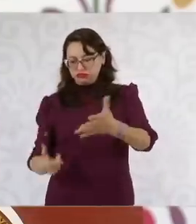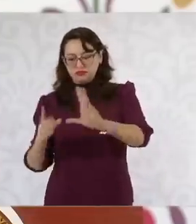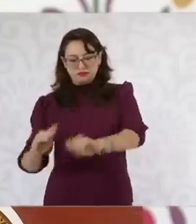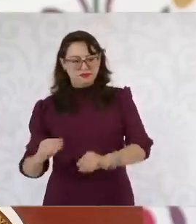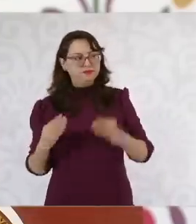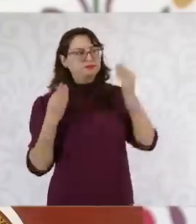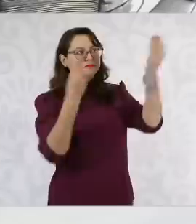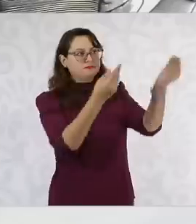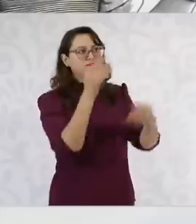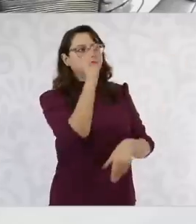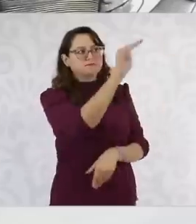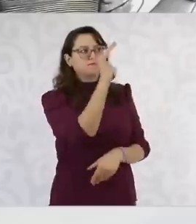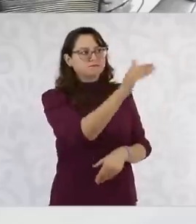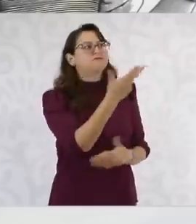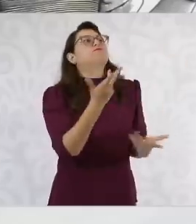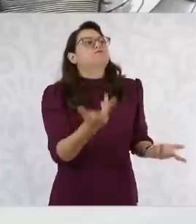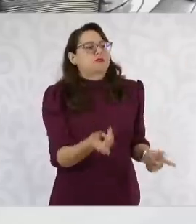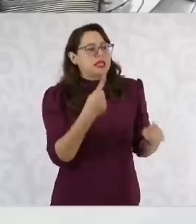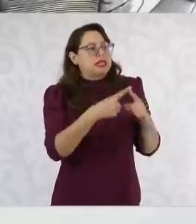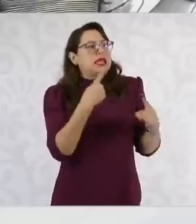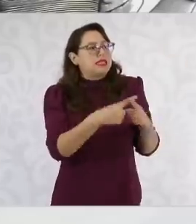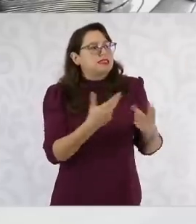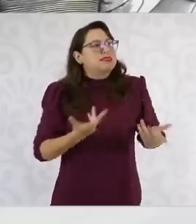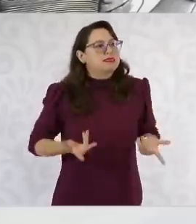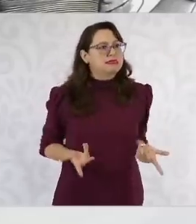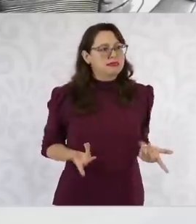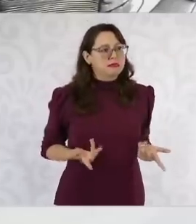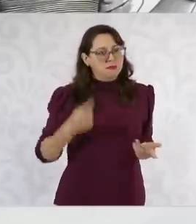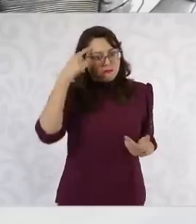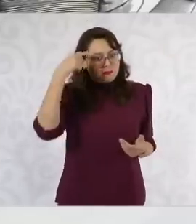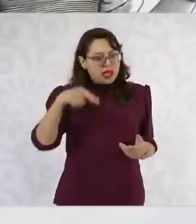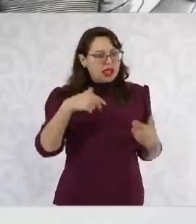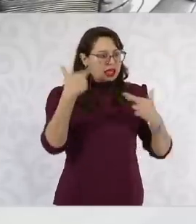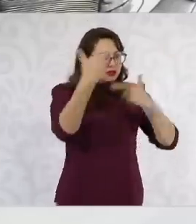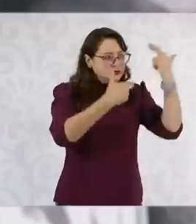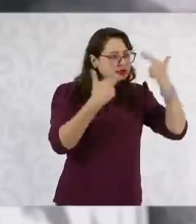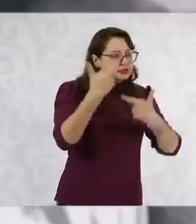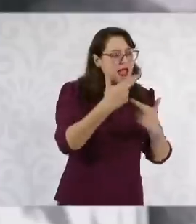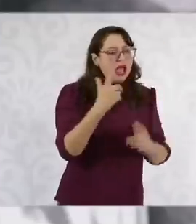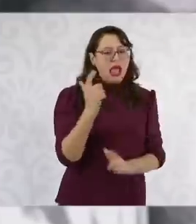seguimiento interno desde su producción hasta su comercialización los resultados que hemos tenido